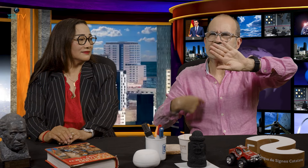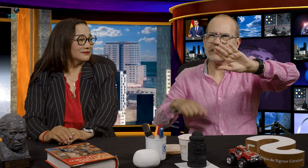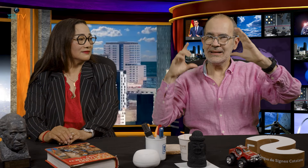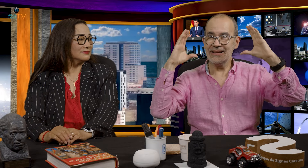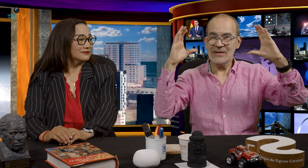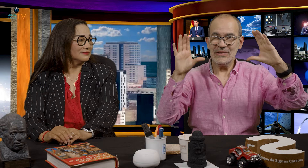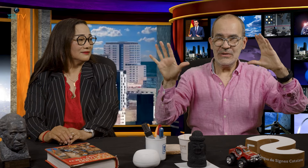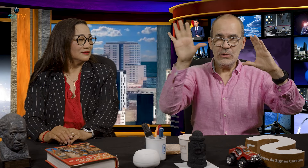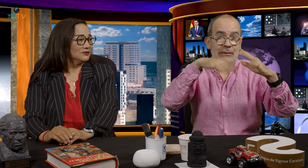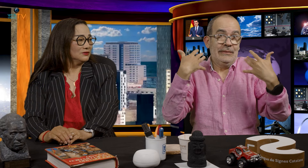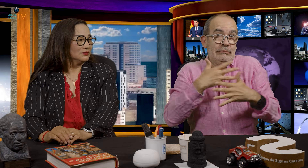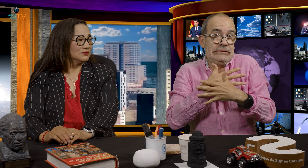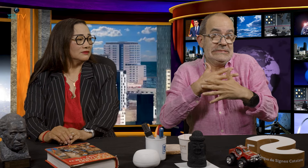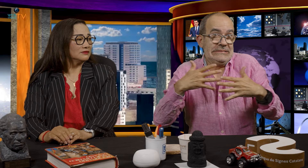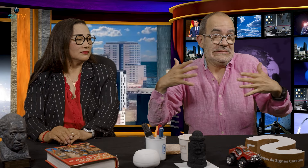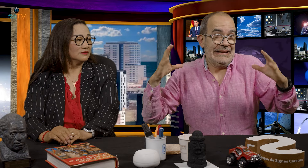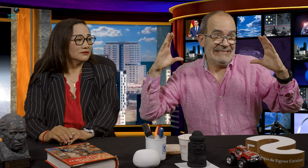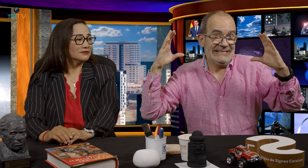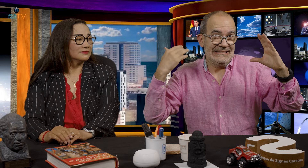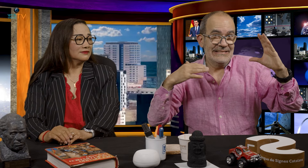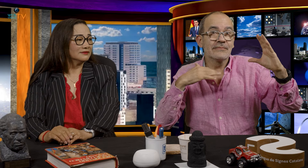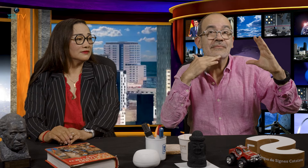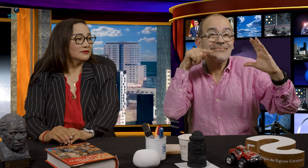Es un país enorme, abarca una gran extensión de espacio.